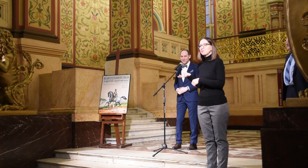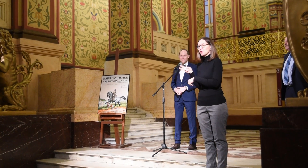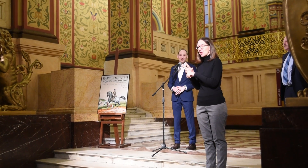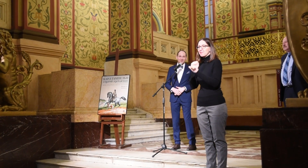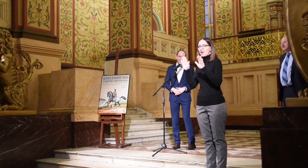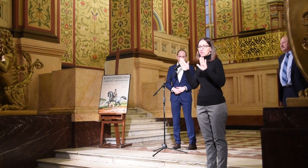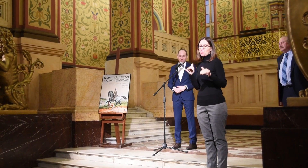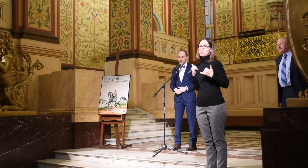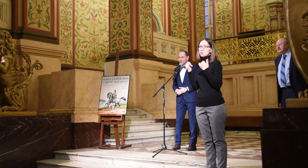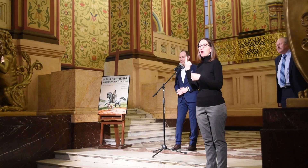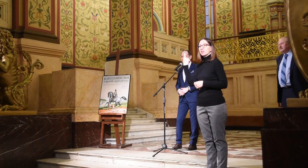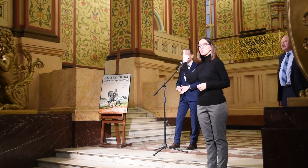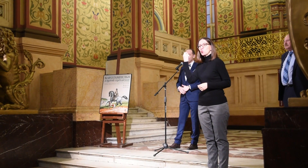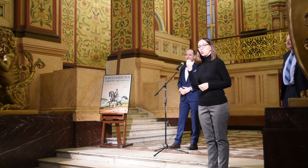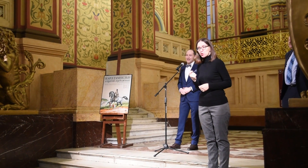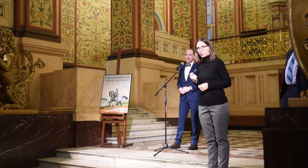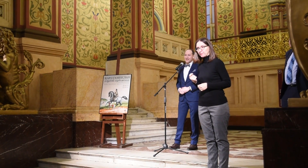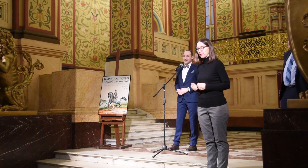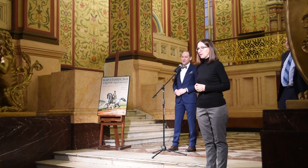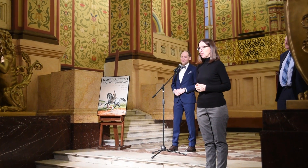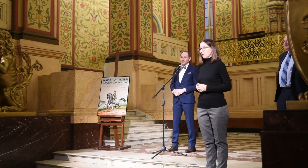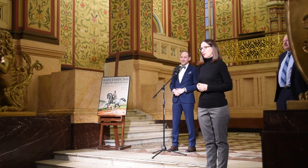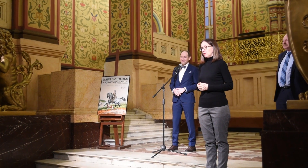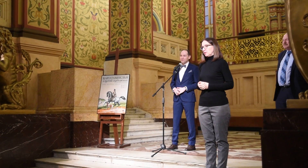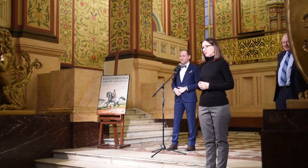организованной в рамках партнёрского проекта с Государственным музеем А.С. Пушкина